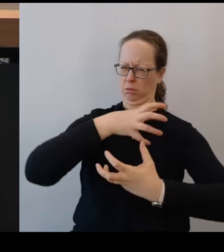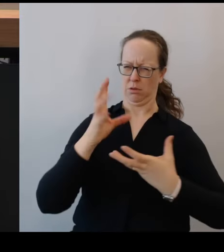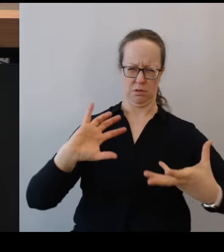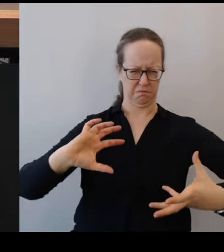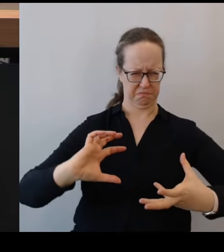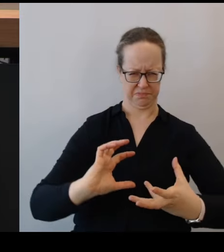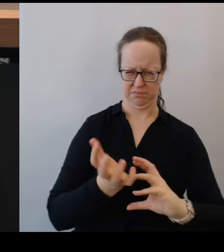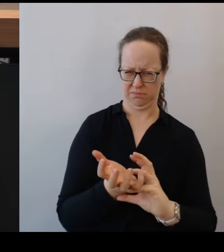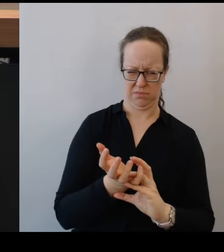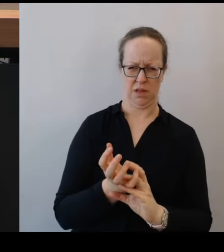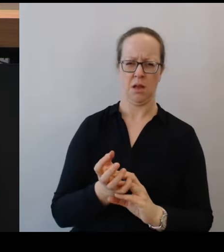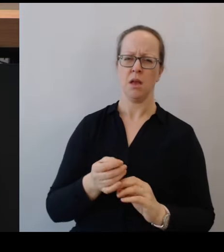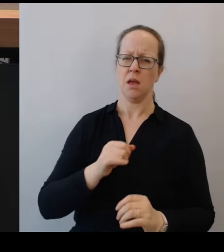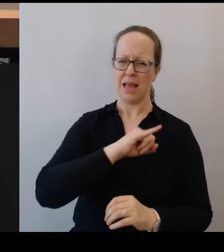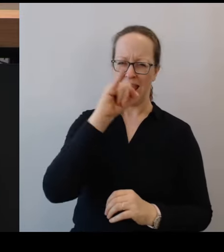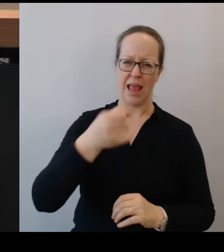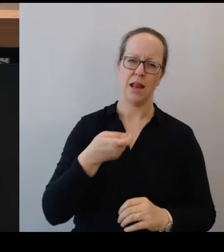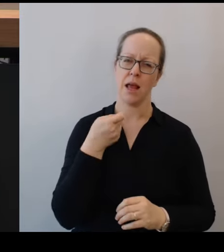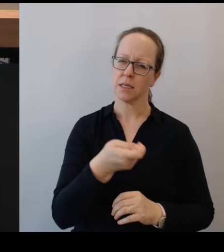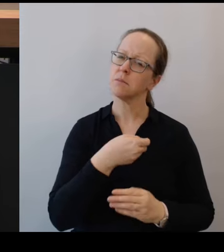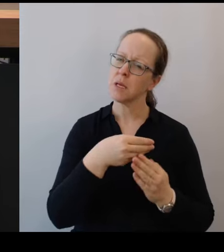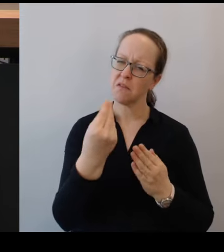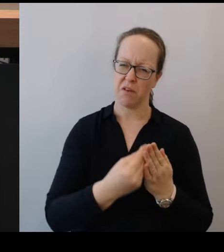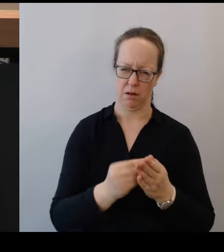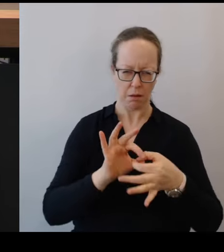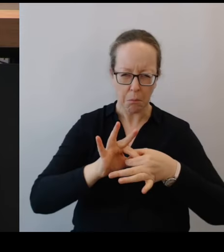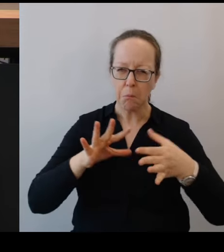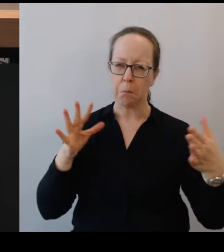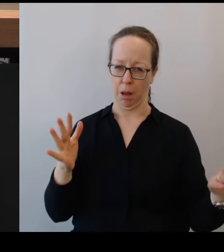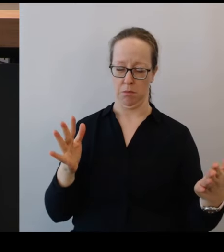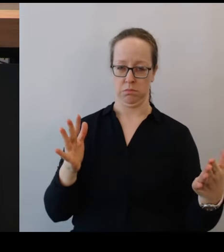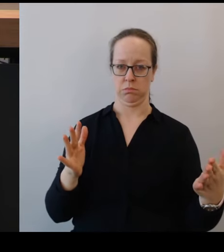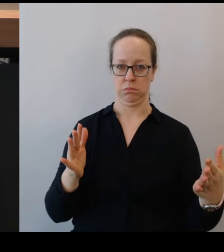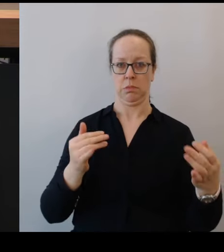Wenn wir bei der Sache bleiben, wenn es Ihnen tatsächlich um den